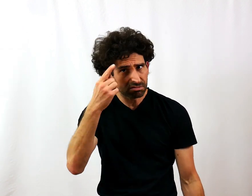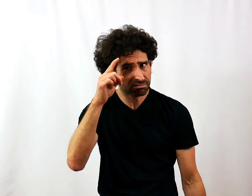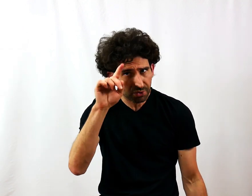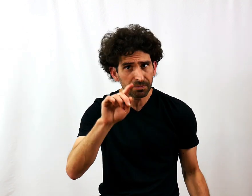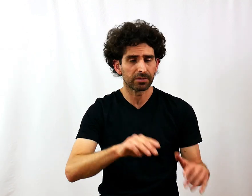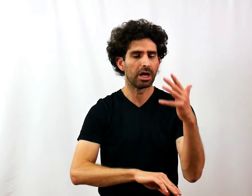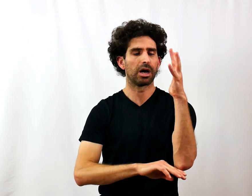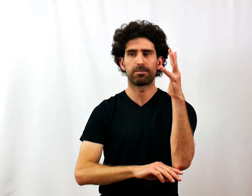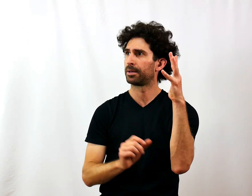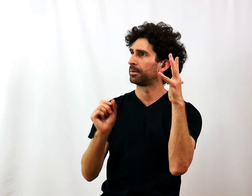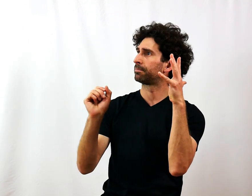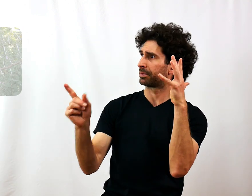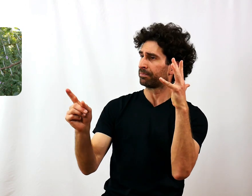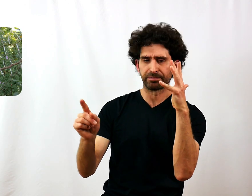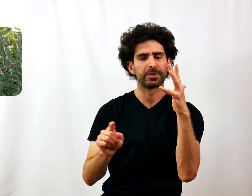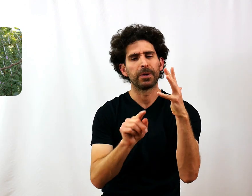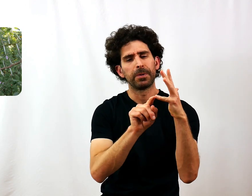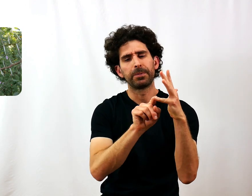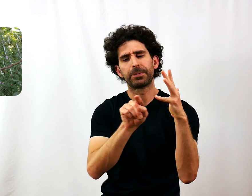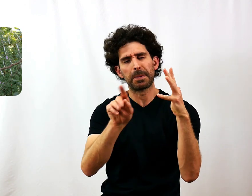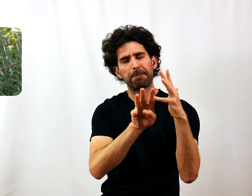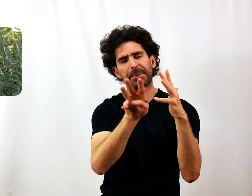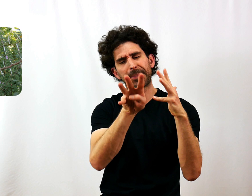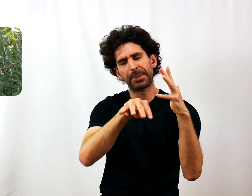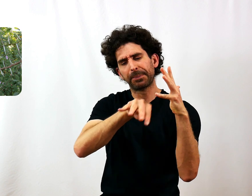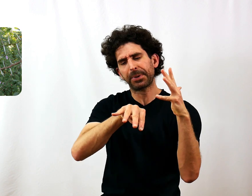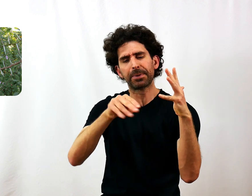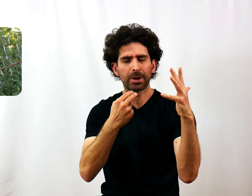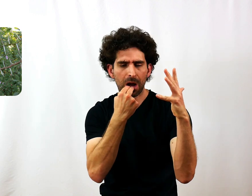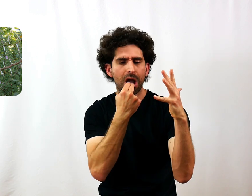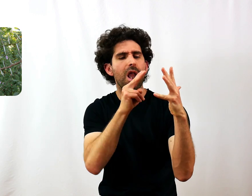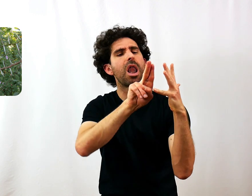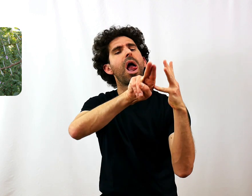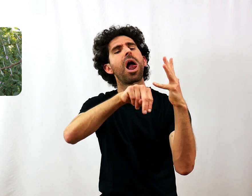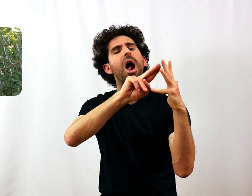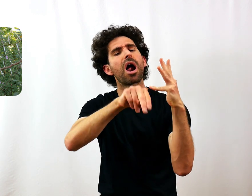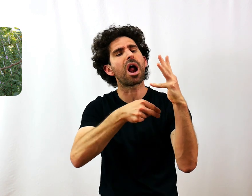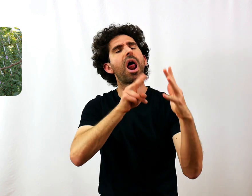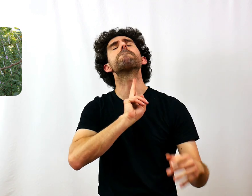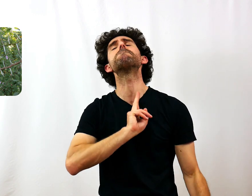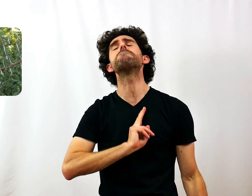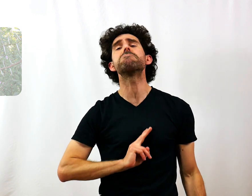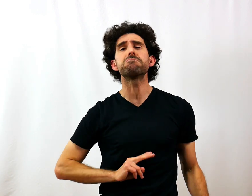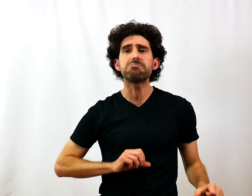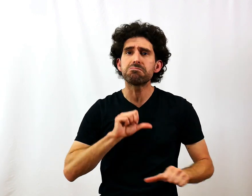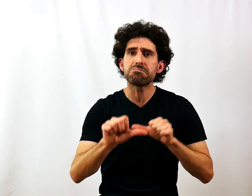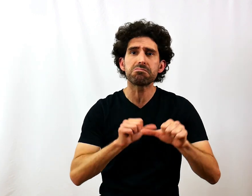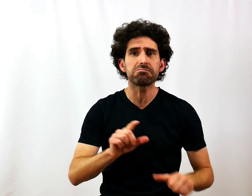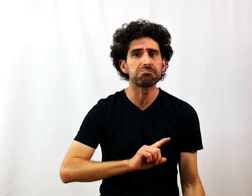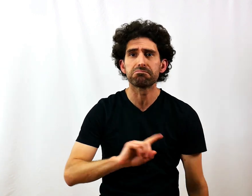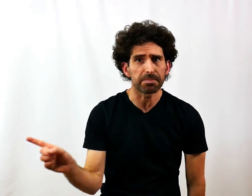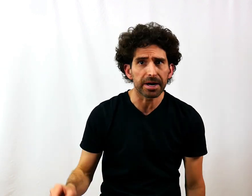Elle se faufile entre les épines de l'acacia sans se faire mal.